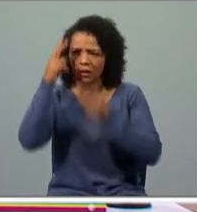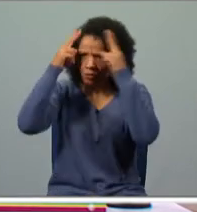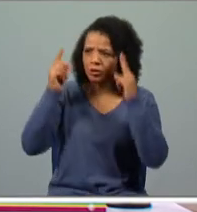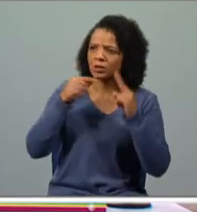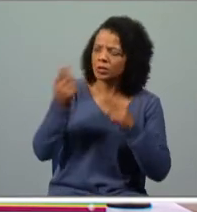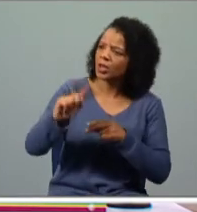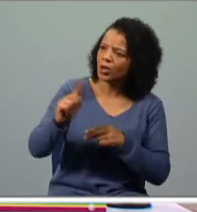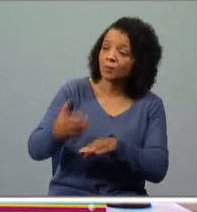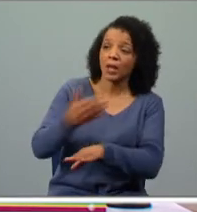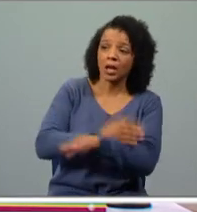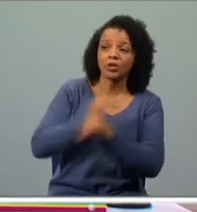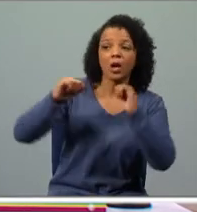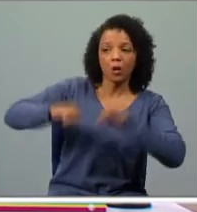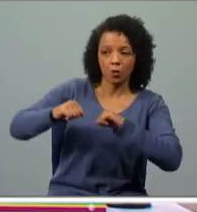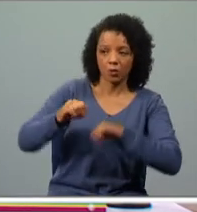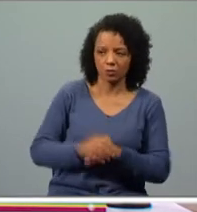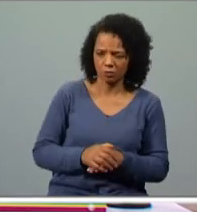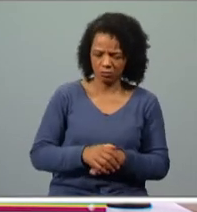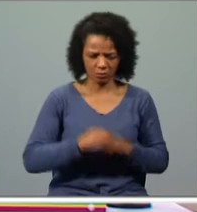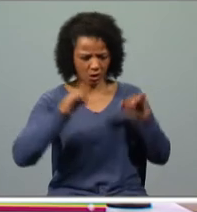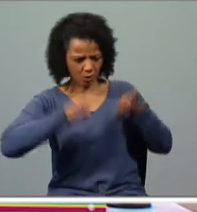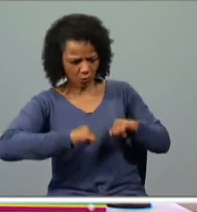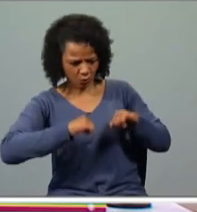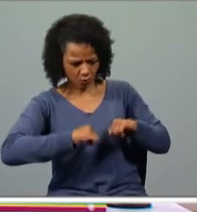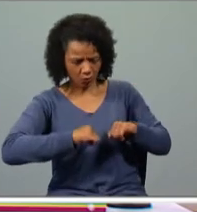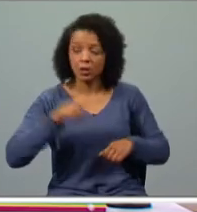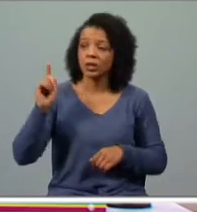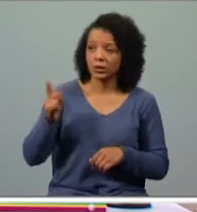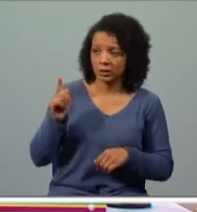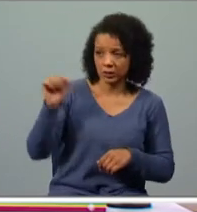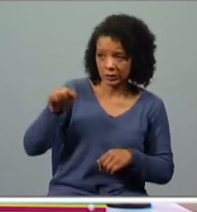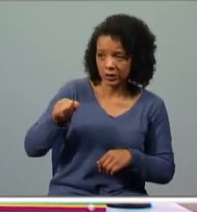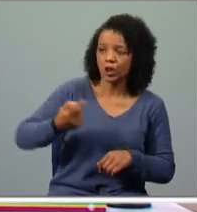não Primeiro vamos fazer aqui um acordo Acordo sim olha deixas nos sair com vida 不首先讓我們在這裡做個交易我醒了，是的，看讓我們活著出去